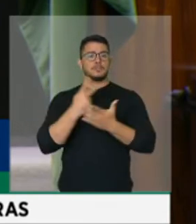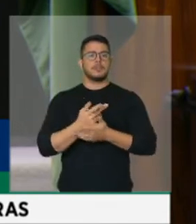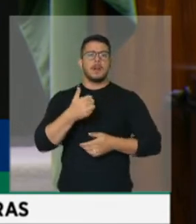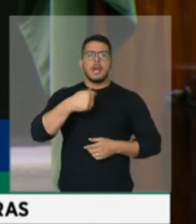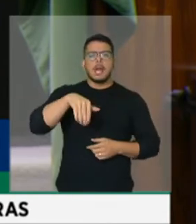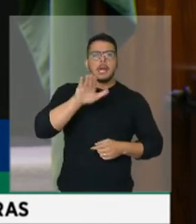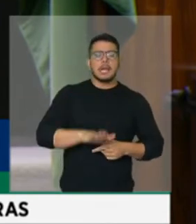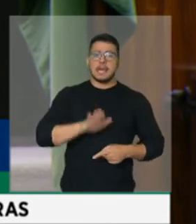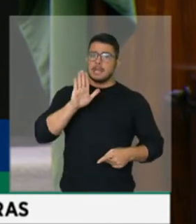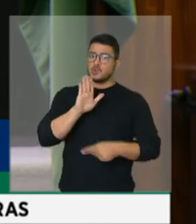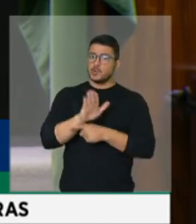MANUTENÇÃO... NAS SUBESTAÇÕES. DEIXOU O ESTADO